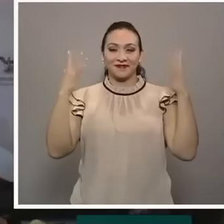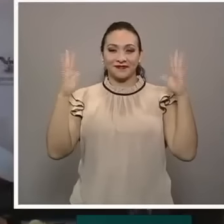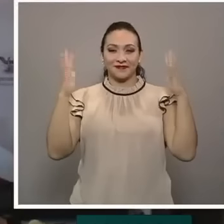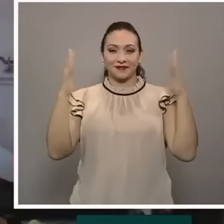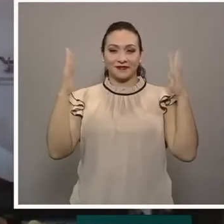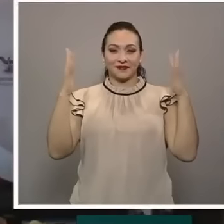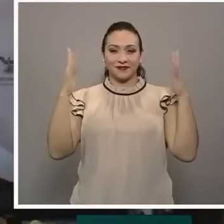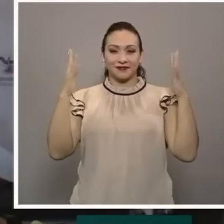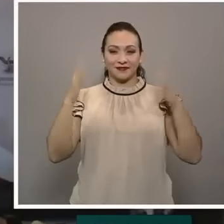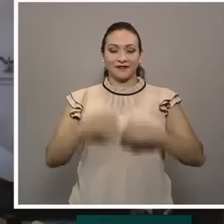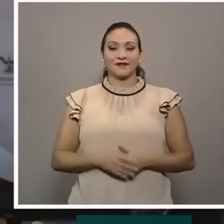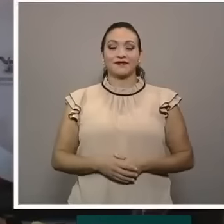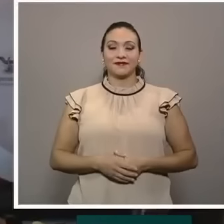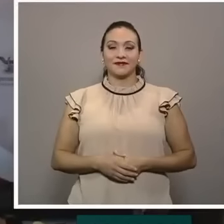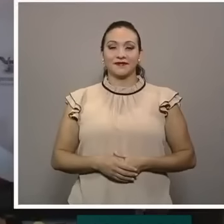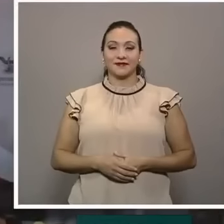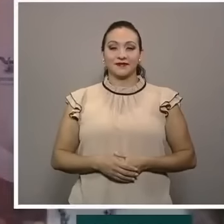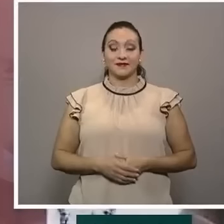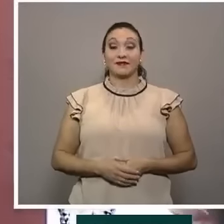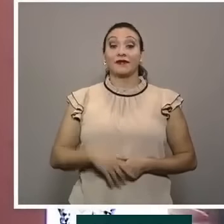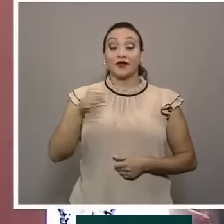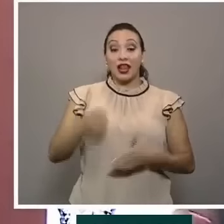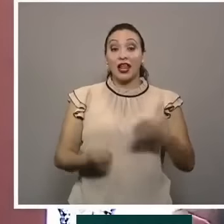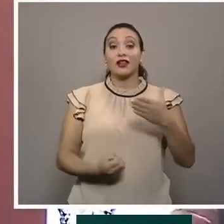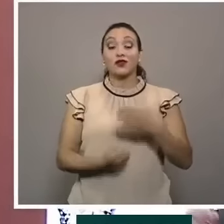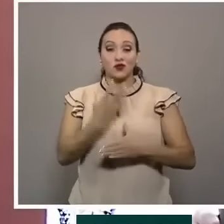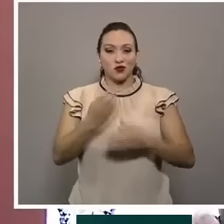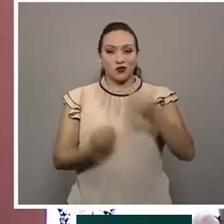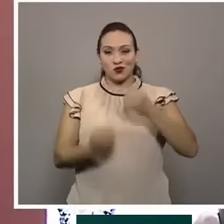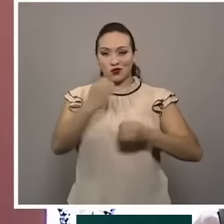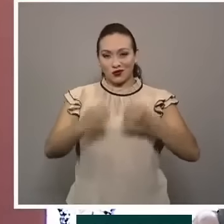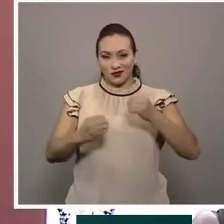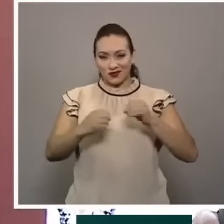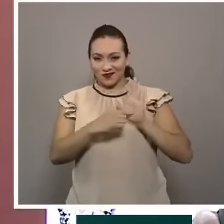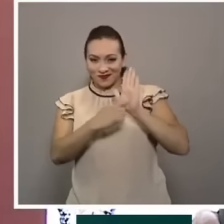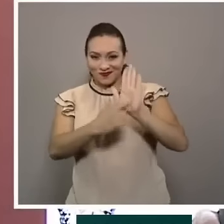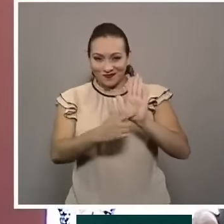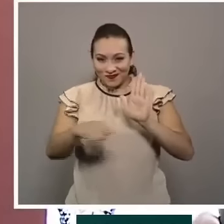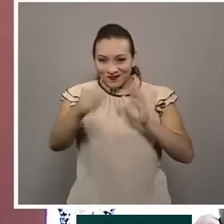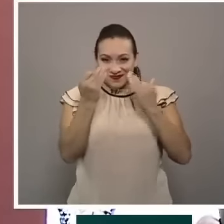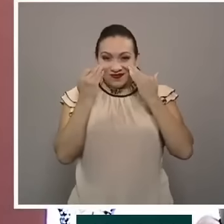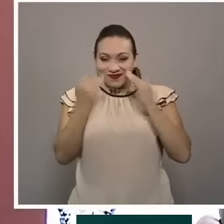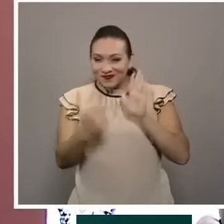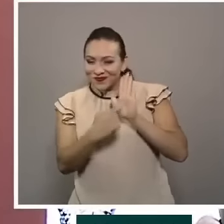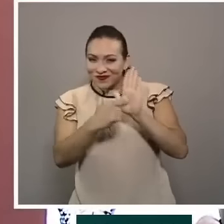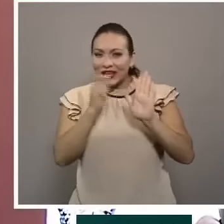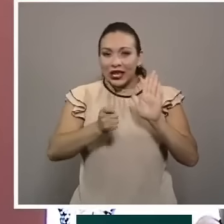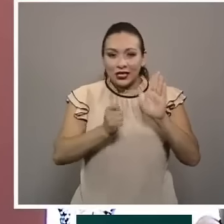Este es el nuevo rostro de la justicia, una justicia que va a caminar de la mano con el